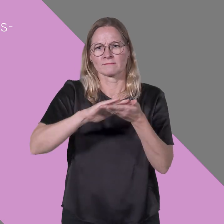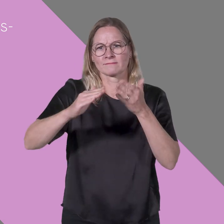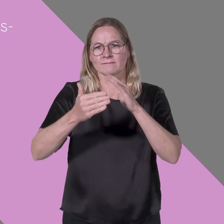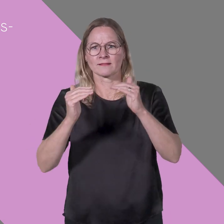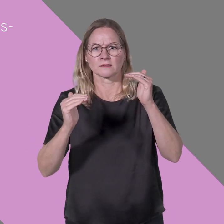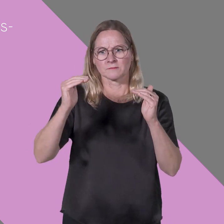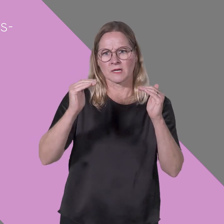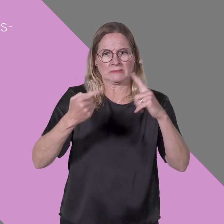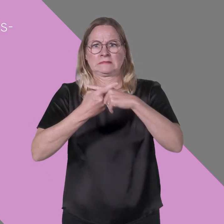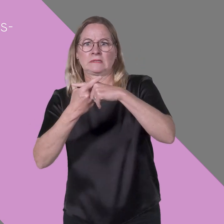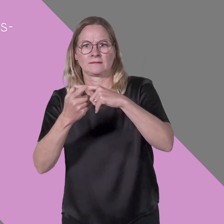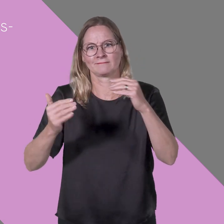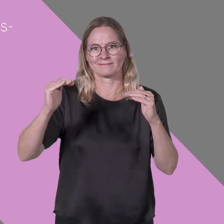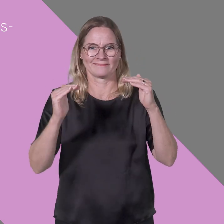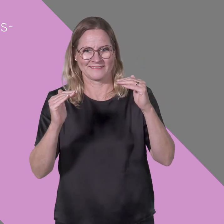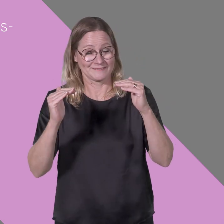jotka sekä tasapainottavat toisiaan että ovat ristiriidassa.